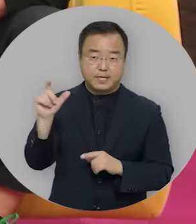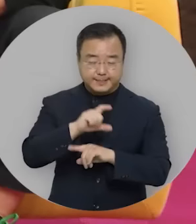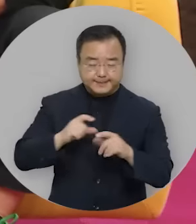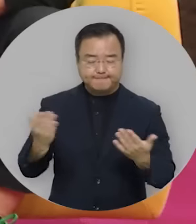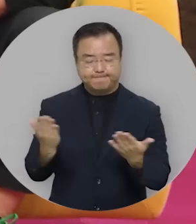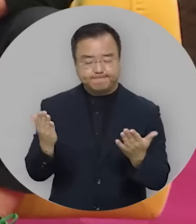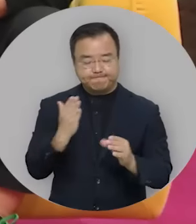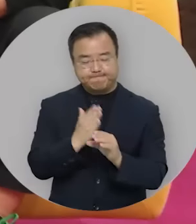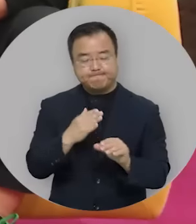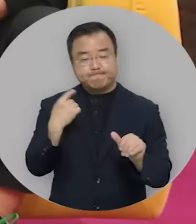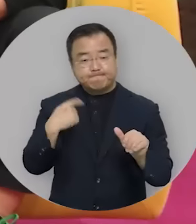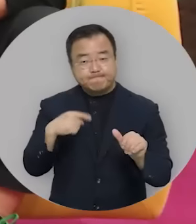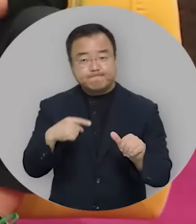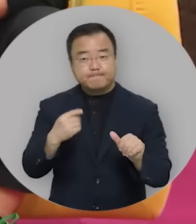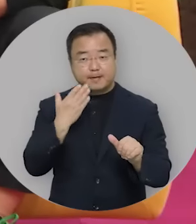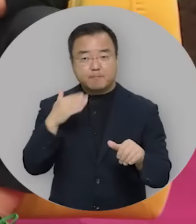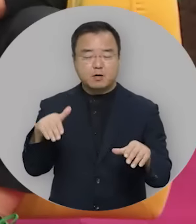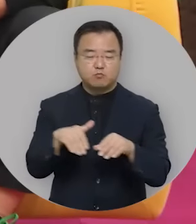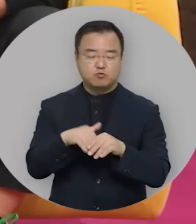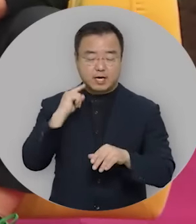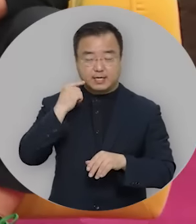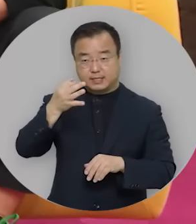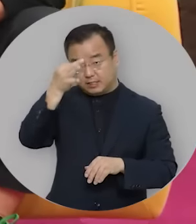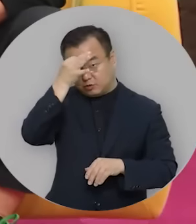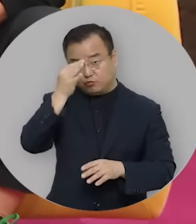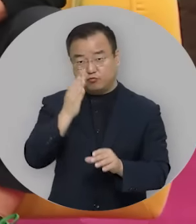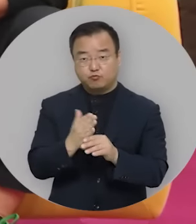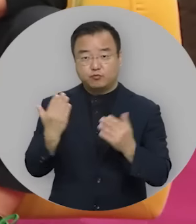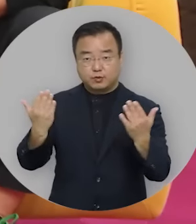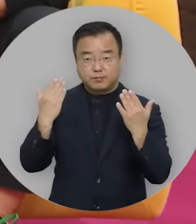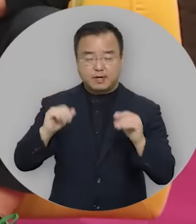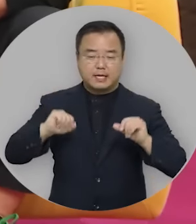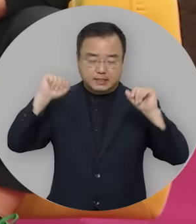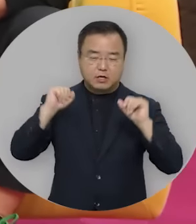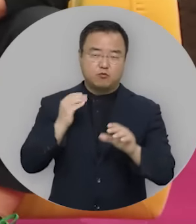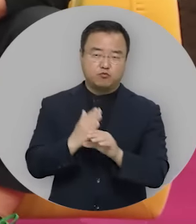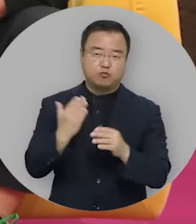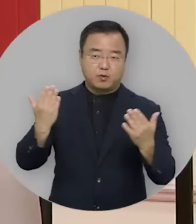직업 중점 학교라든가, 문화·예술 중점 학교 그리고 또 체육 중점 학교와 같은